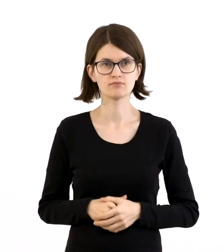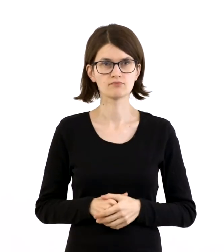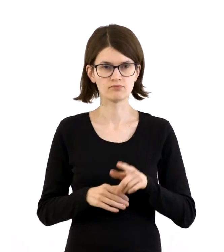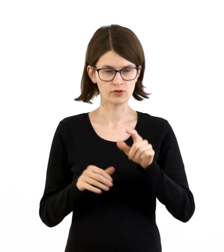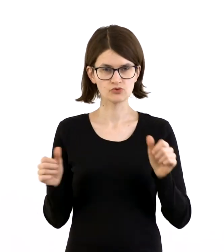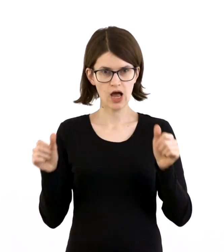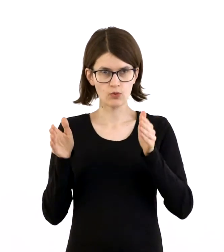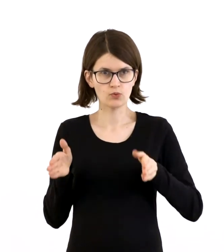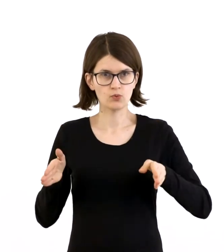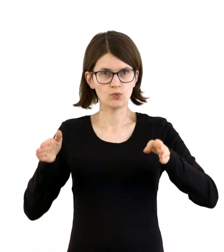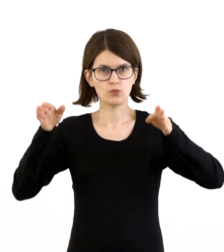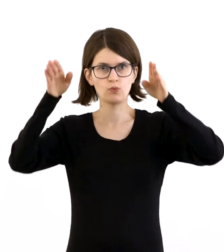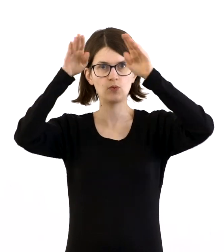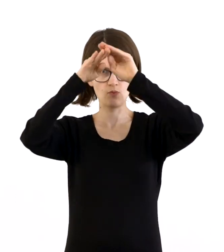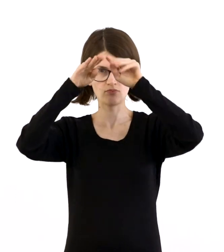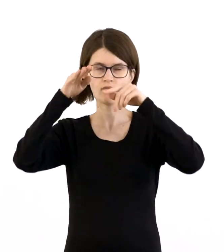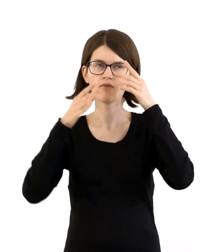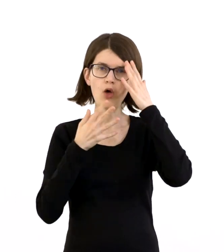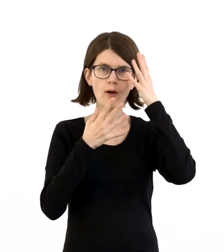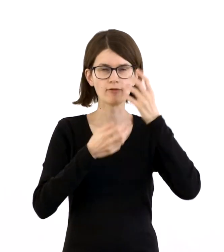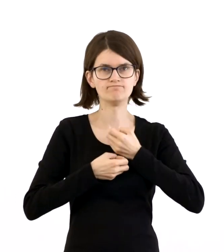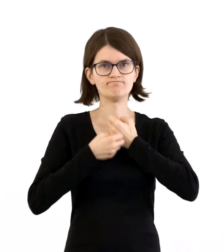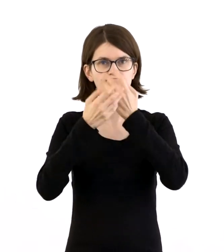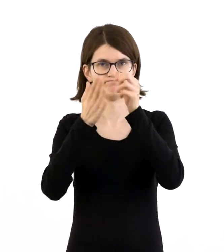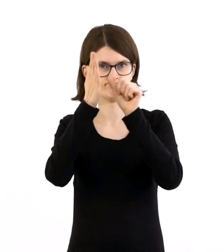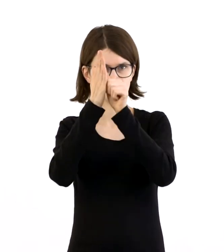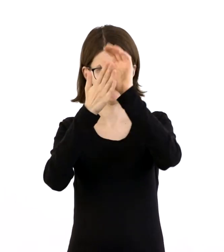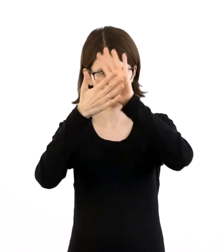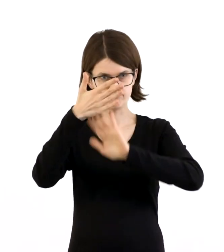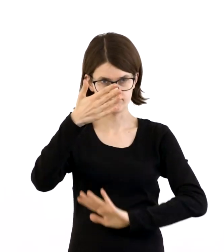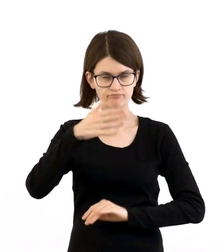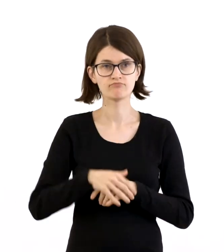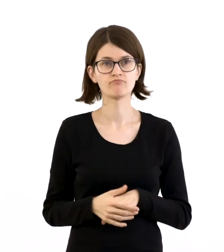Jej kształt przypomina górę, której wyobrażenie też zostało wyryte na steli.